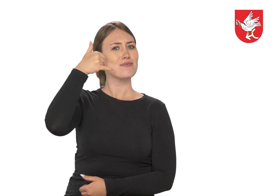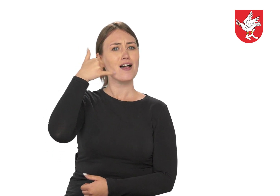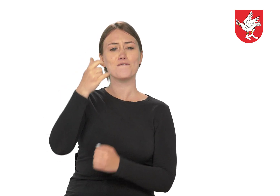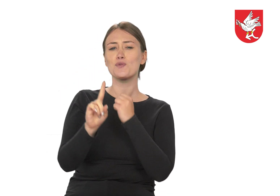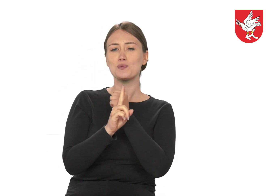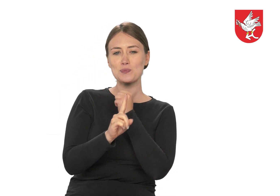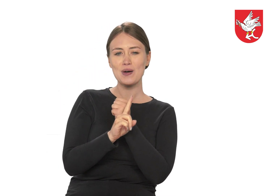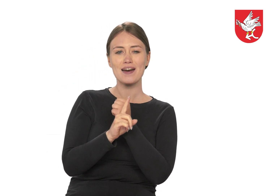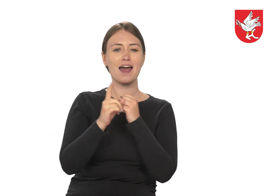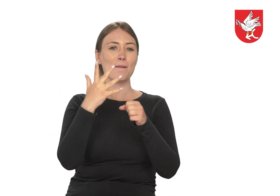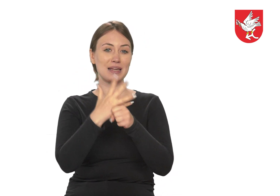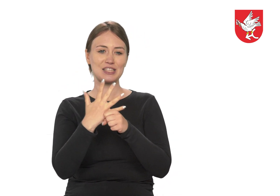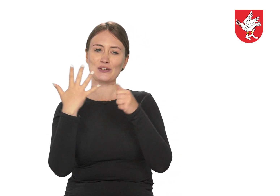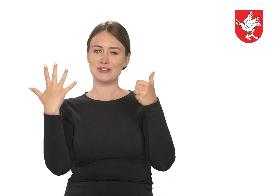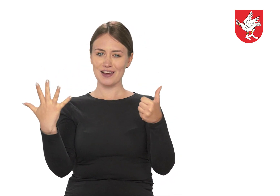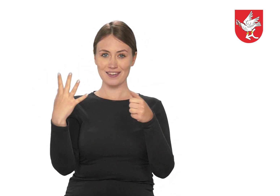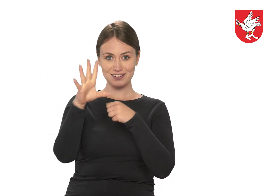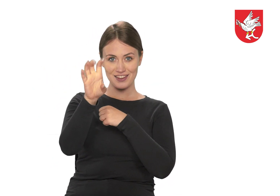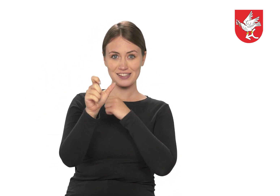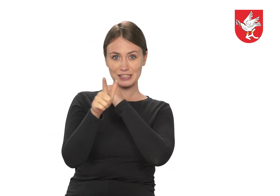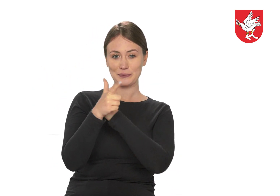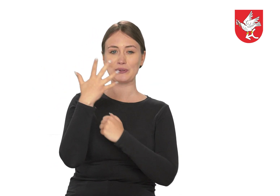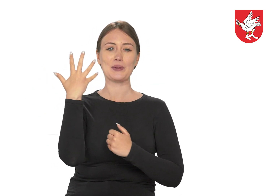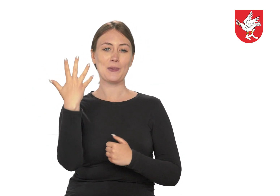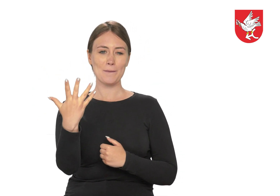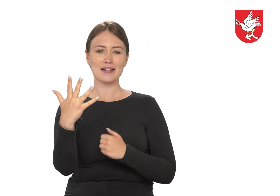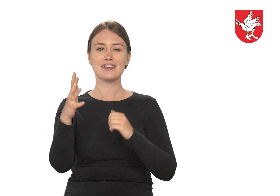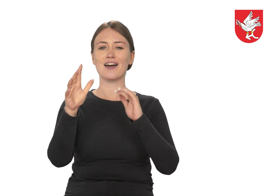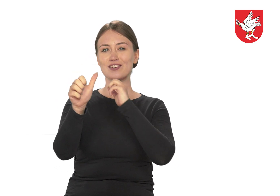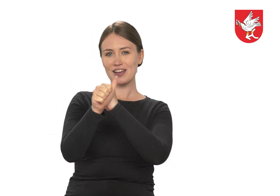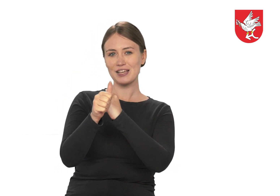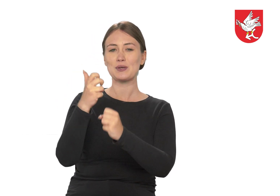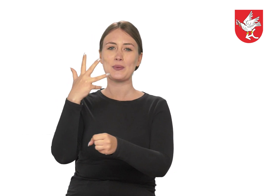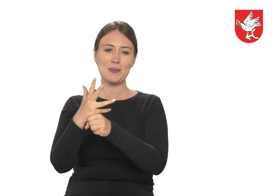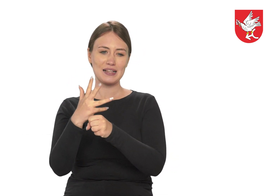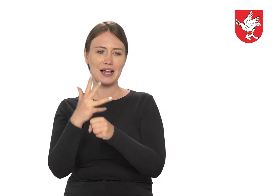tel. 56 475 60 50